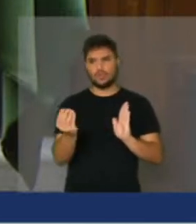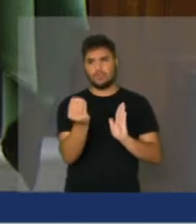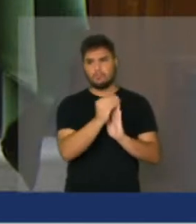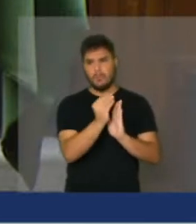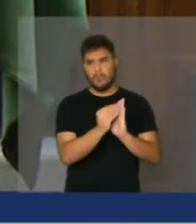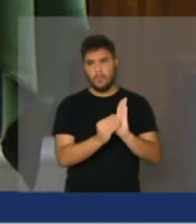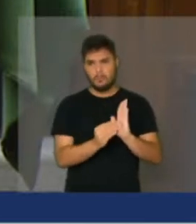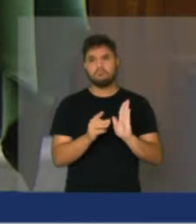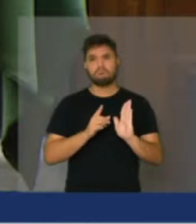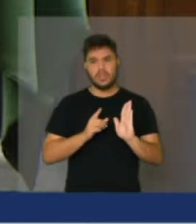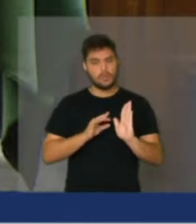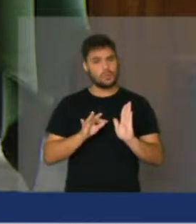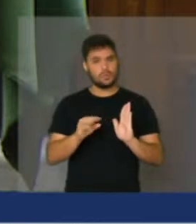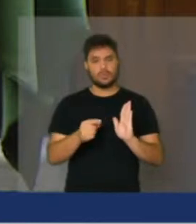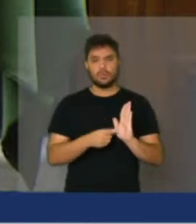DIRIGIDO, DIRIGIDO... É COMISSÃO DE ÉTICA PÚBLICA E